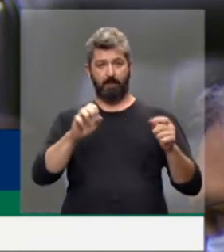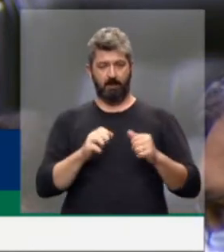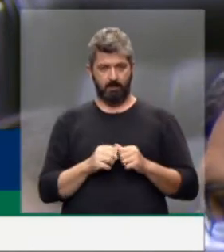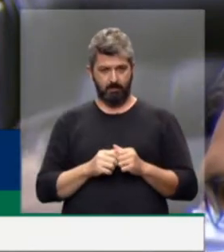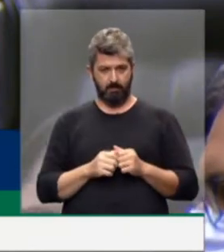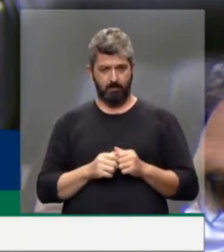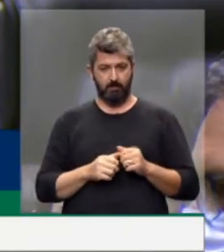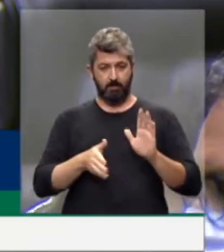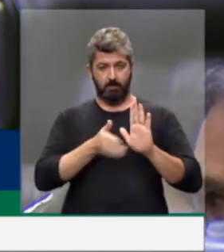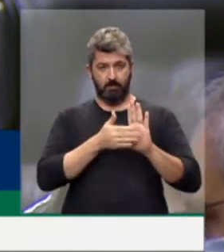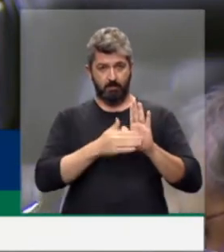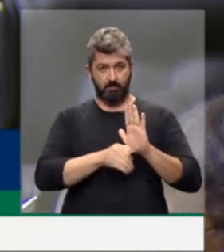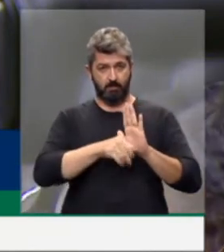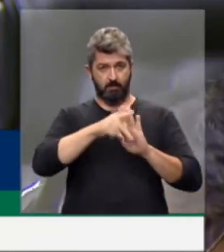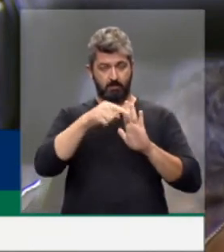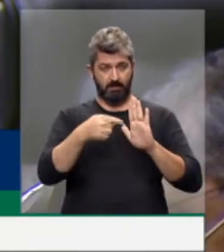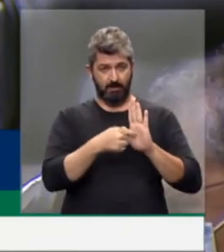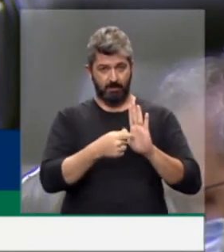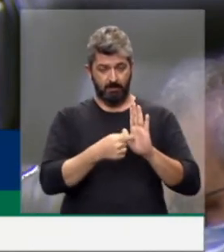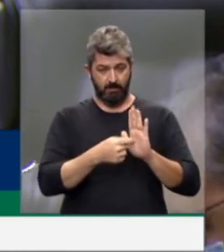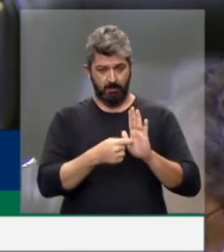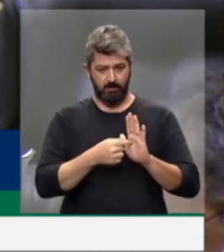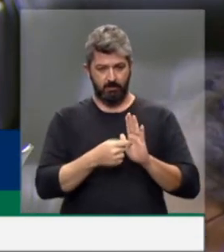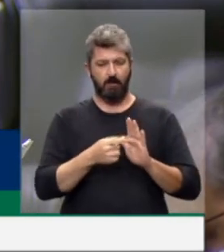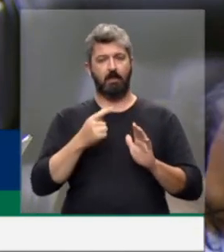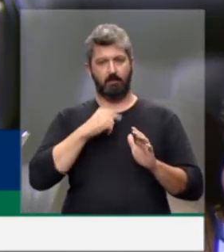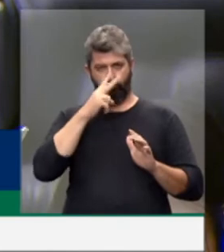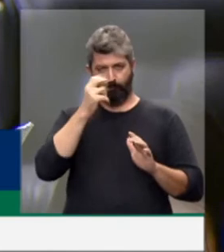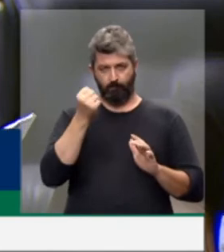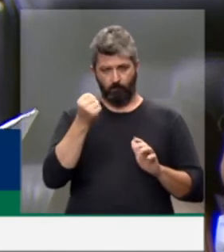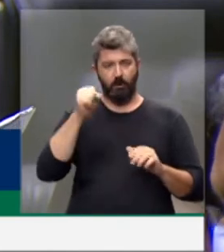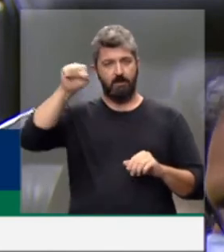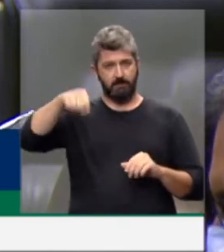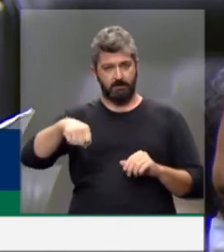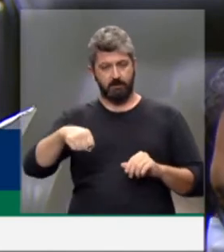RETIRADA DESSA MATÉRIA DE PAUTA E GOSTARIA DE DIALOGAR PARTICULARMENTE COM O DEPUTADO LIPE QUE AQUI ESTÁ . ESSA